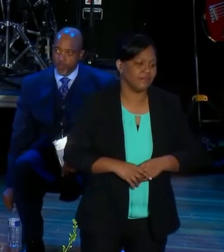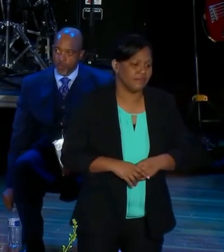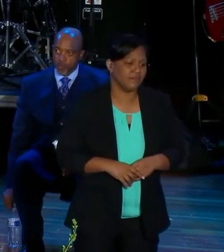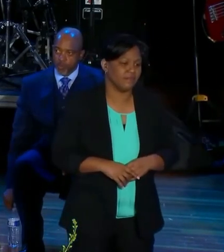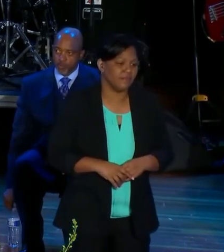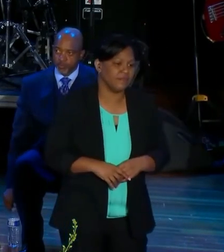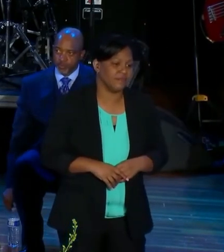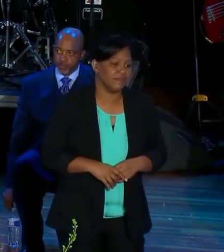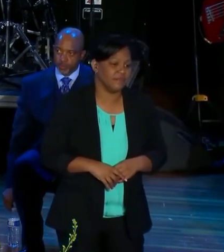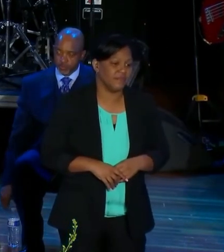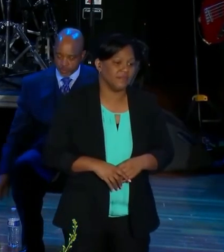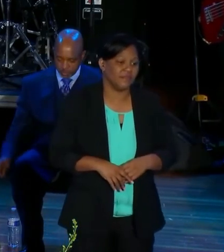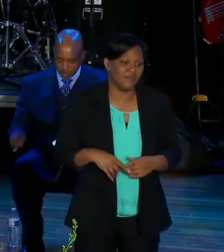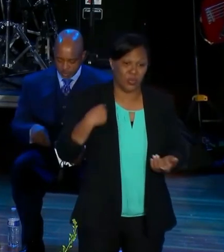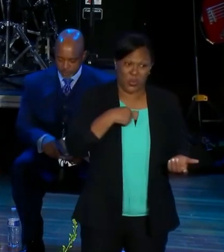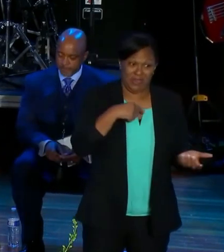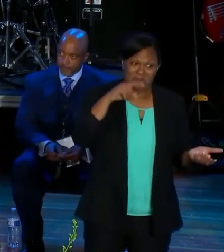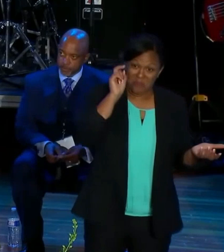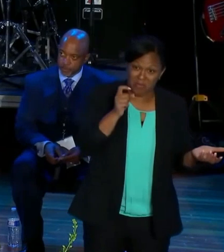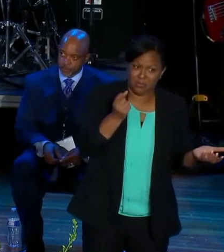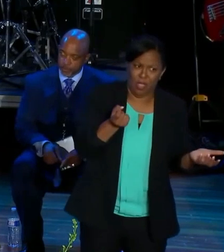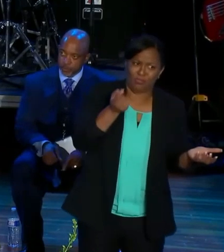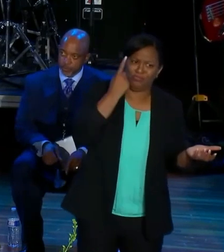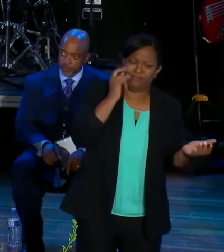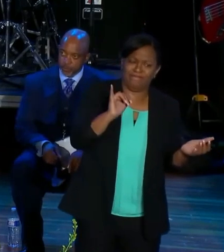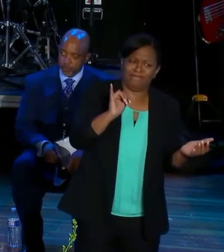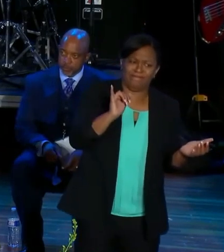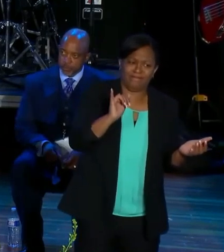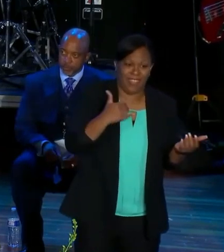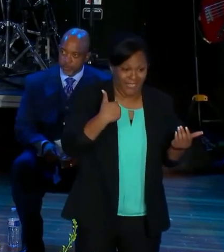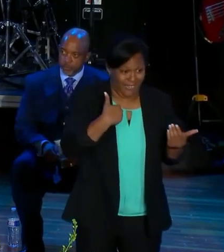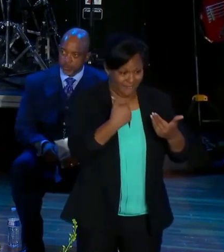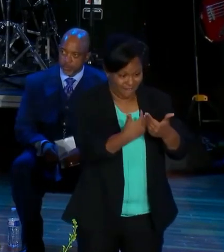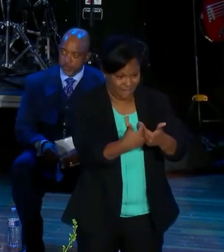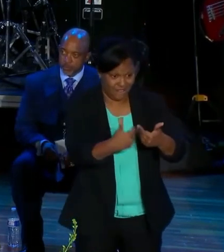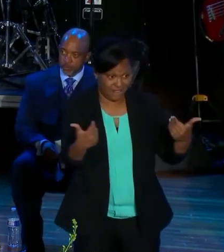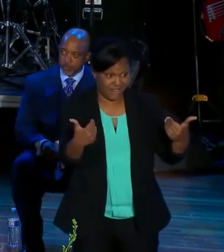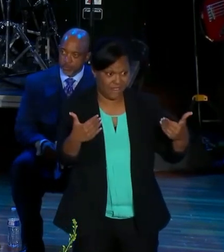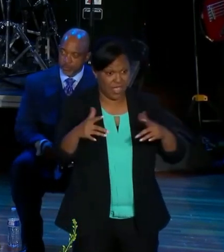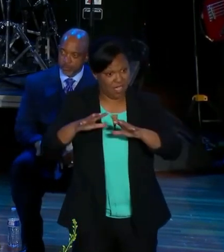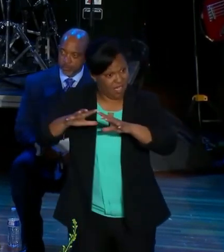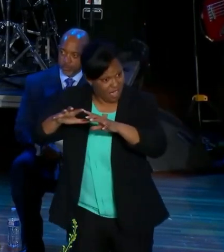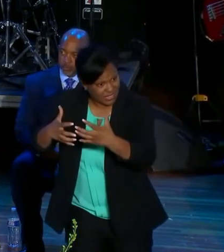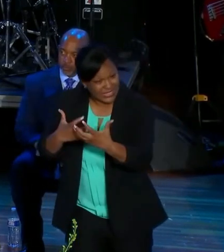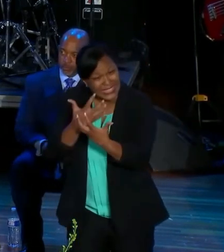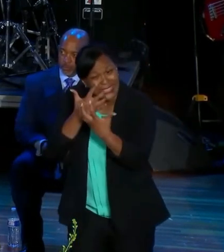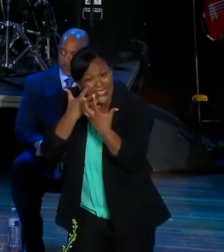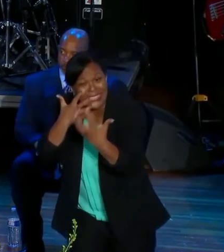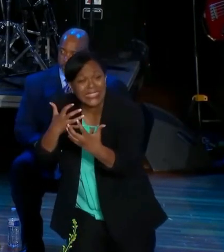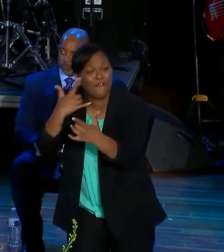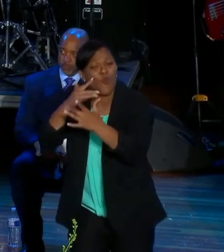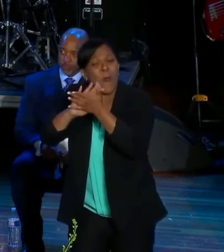mellan dem som uppmanar till ett fridsamt uppträdande och dem som uppmanar till tystnad